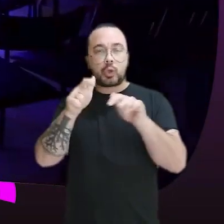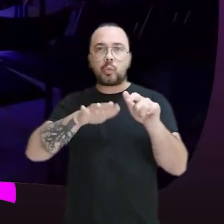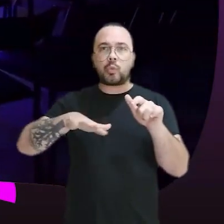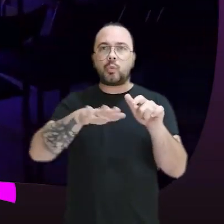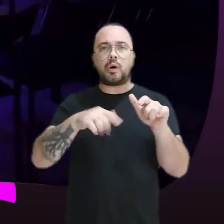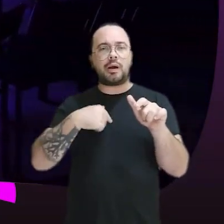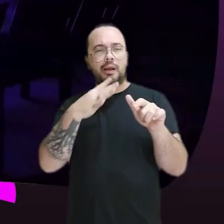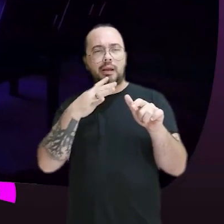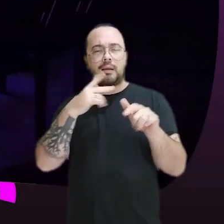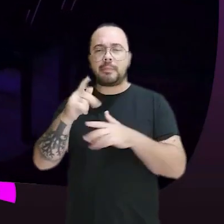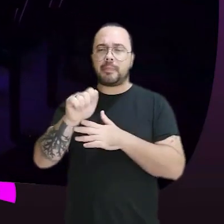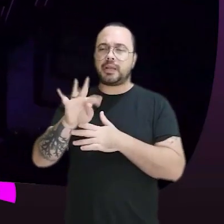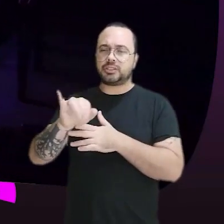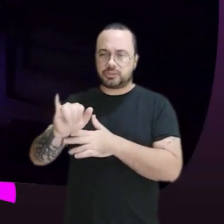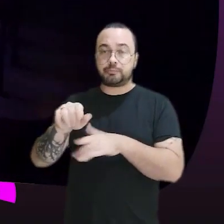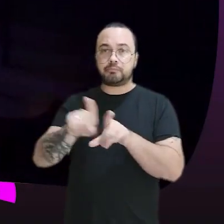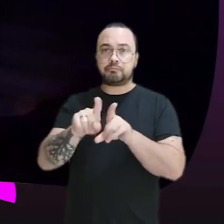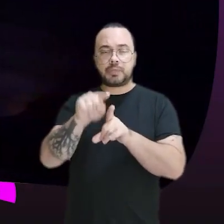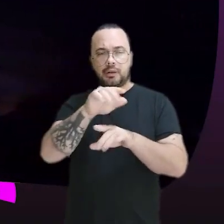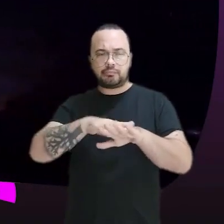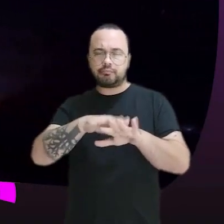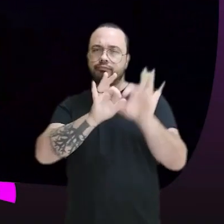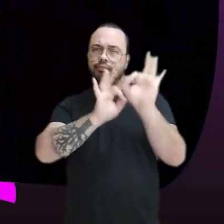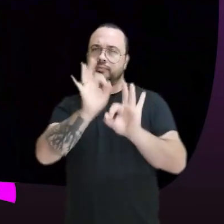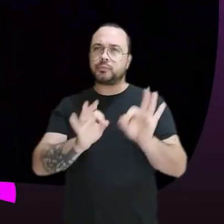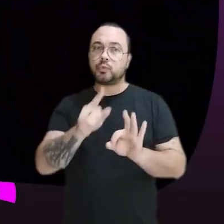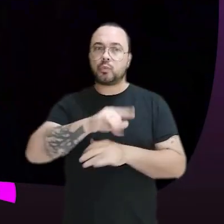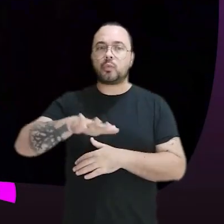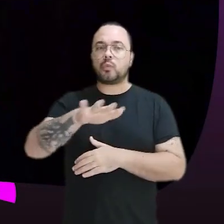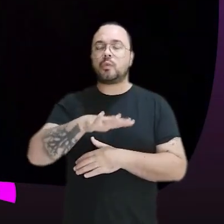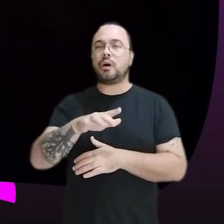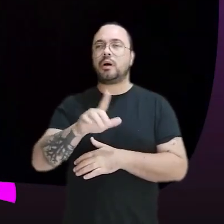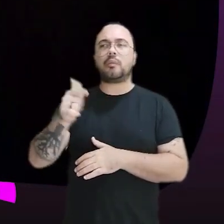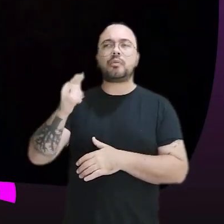a produtora, a Paty, que era produtora, até então, da casa, e aí, um determinado dia, surgiu.... Faltou alguém